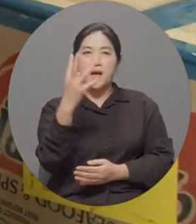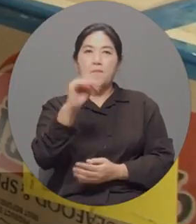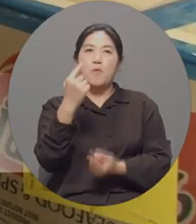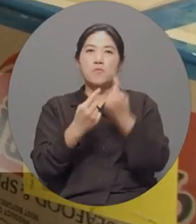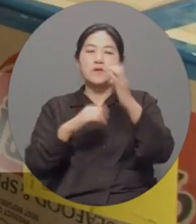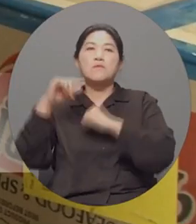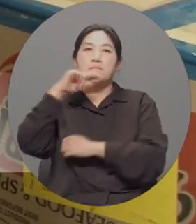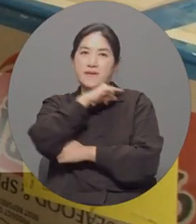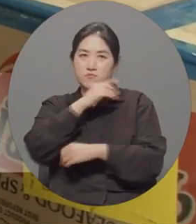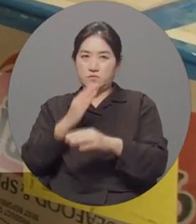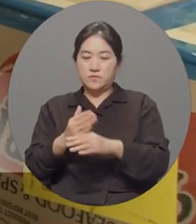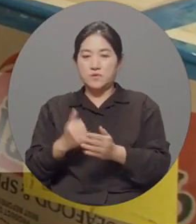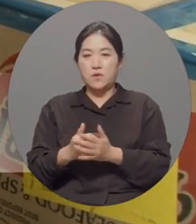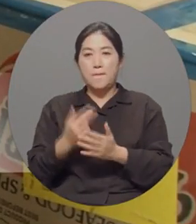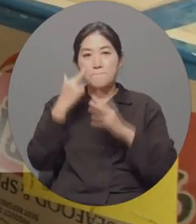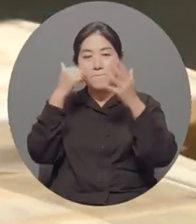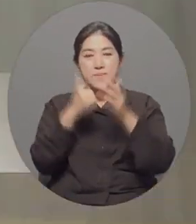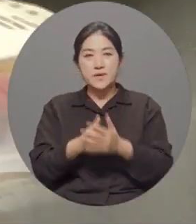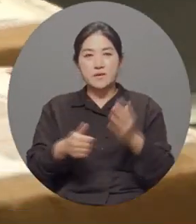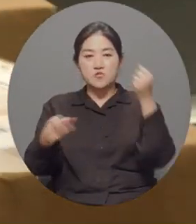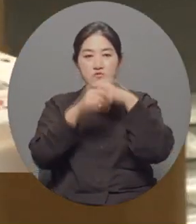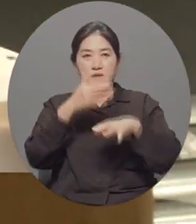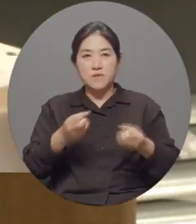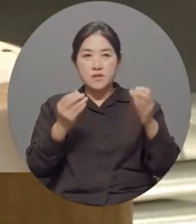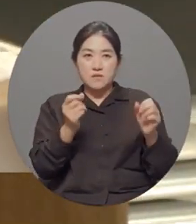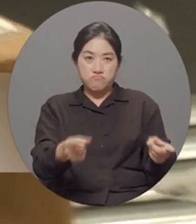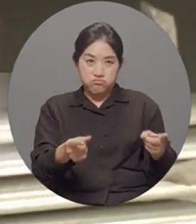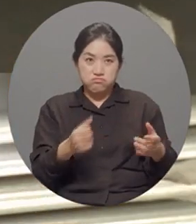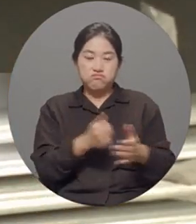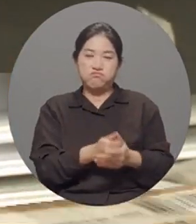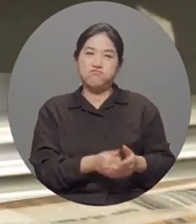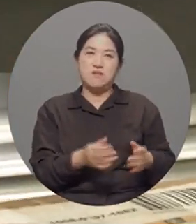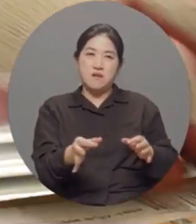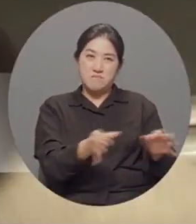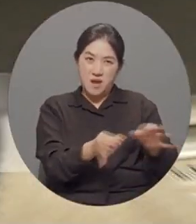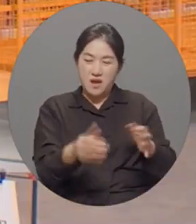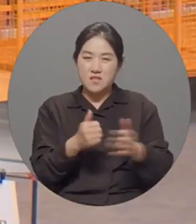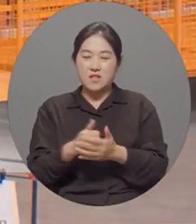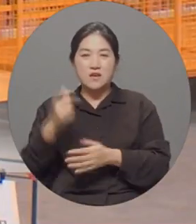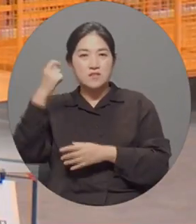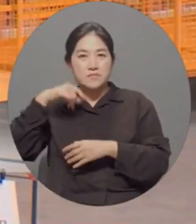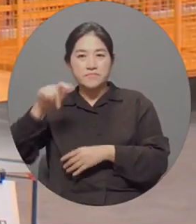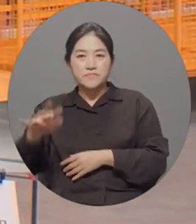원을 넘겼습니다. 여기에 미국 블랙프라이데이와 중국 광군제로 4분기 직구 소비가 더 늘어날